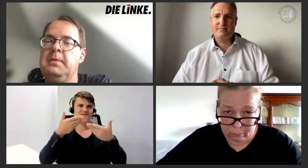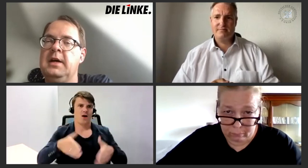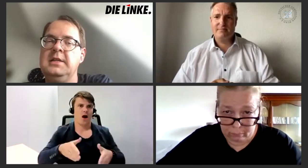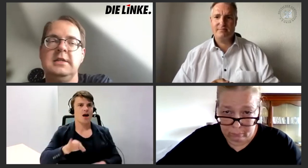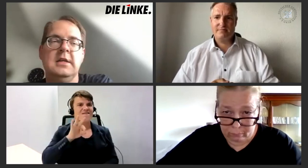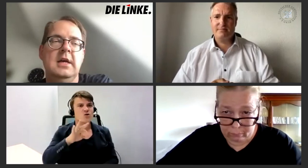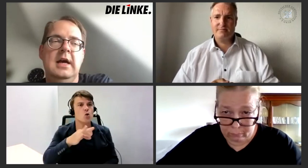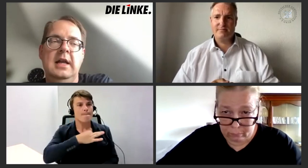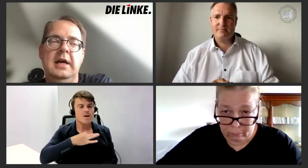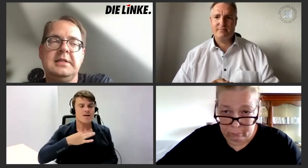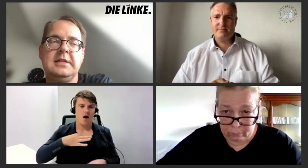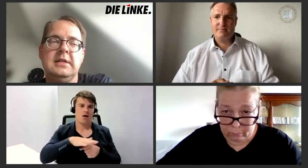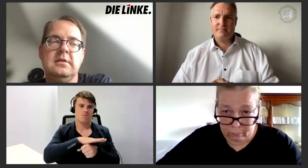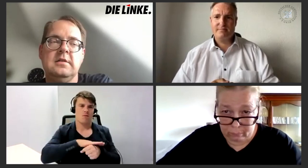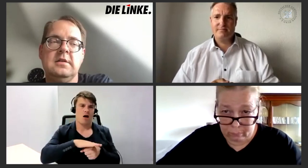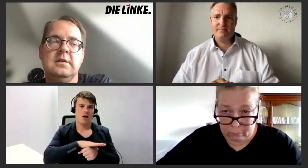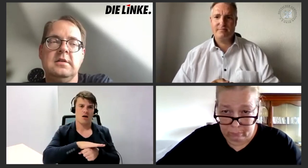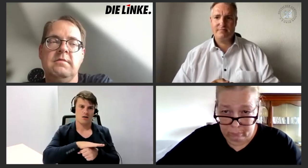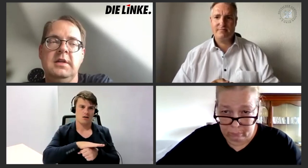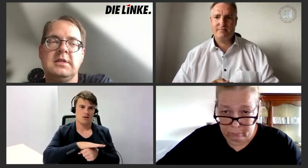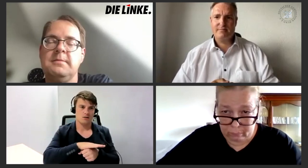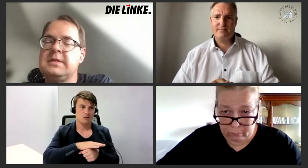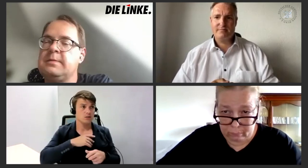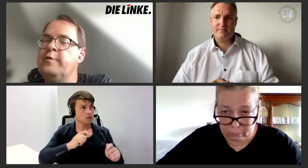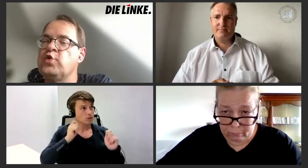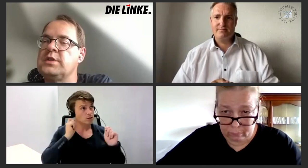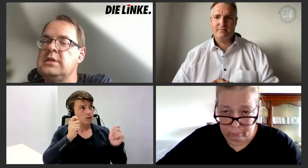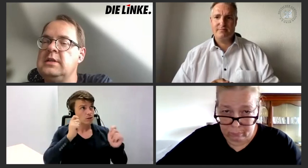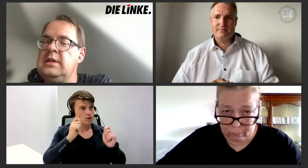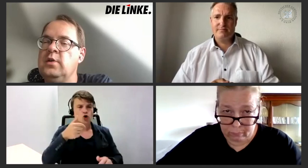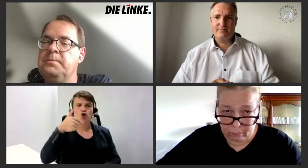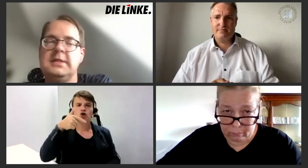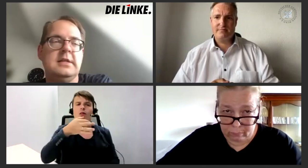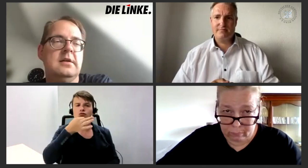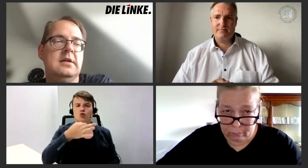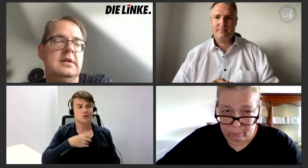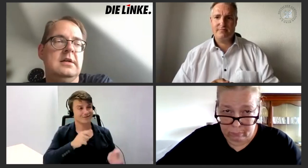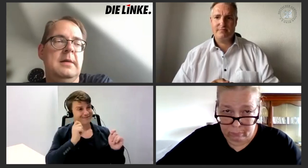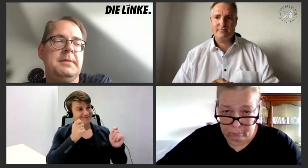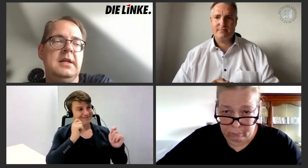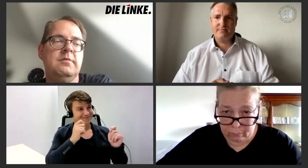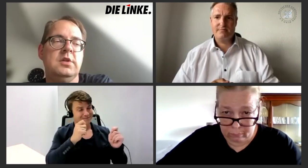auch für den privaten Bereich. Alle Anträge, das waren insgesamt 12 Stück, sind leider bisher